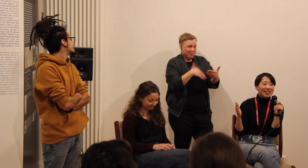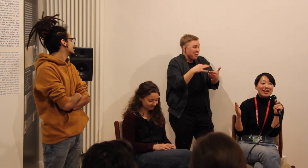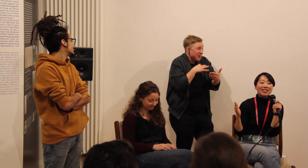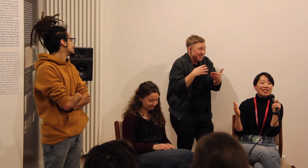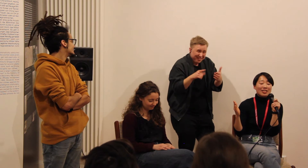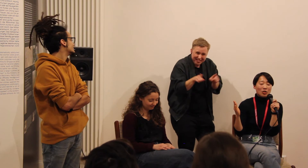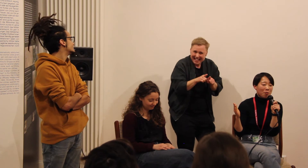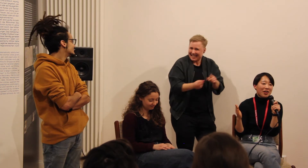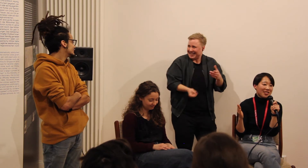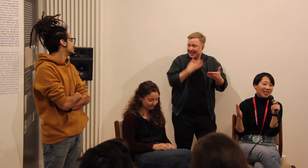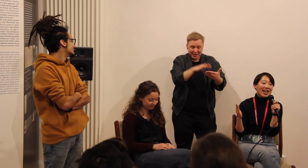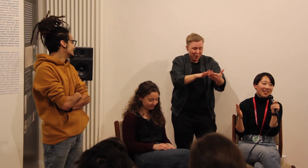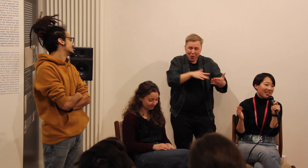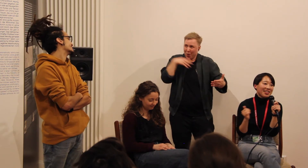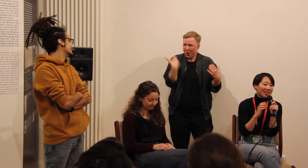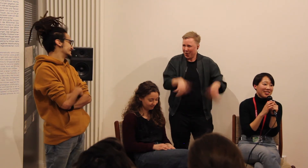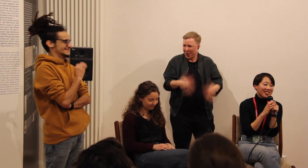Es ist so poetisch, ich liebe es.